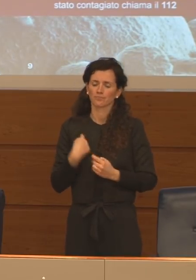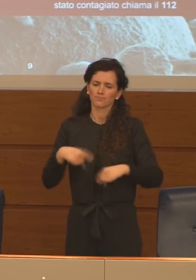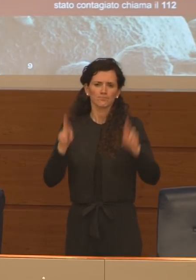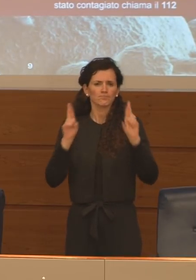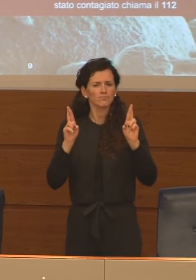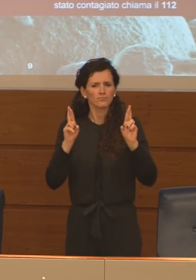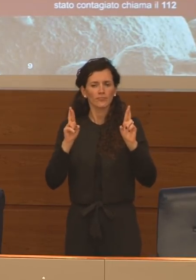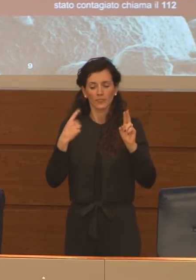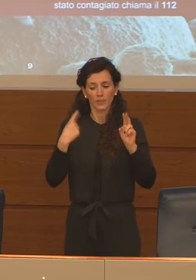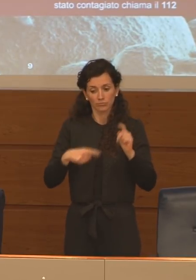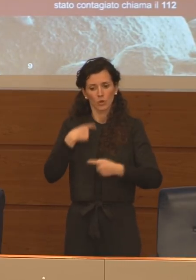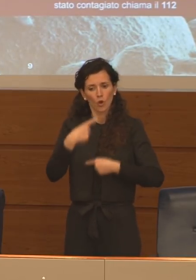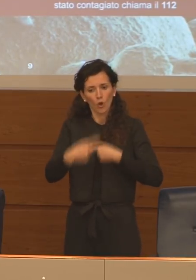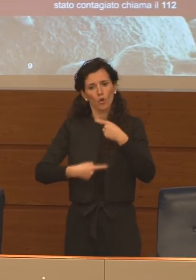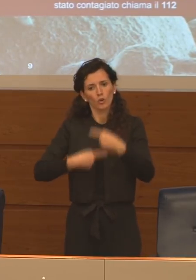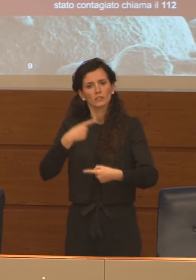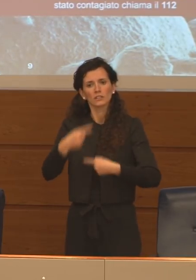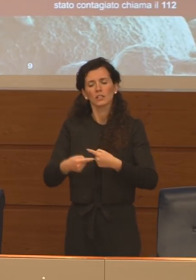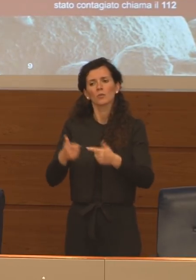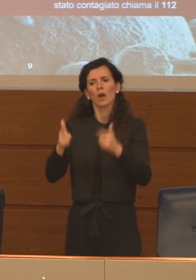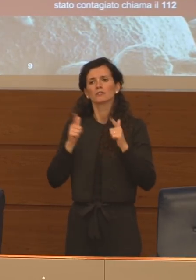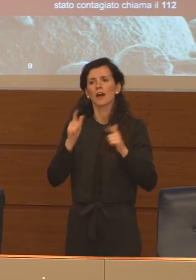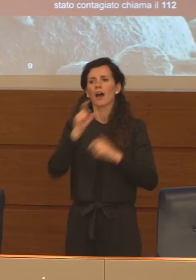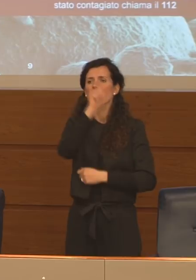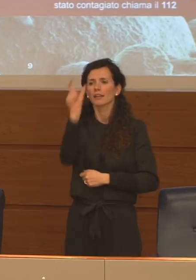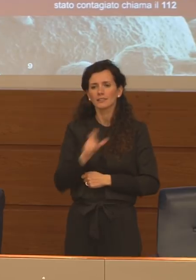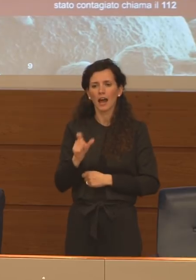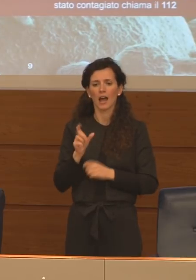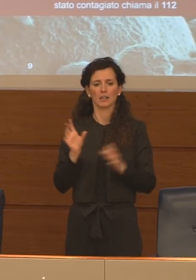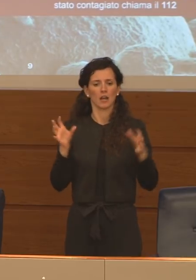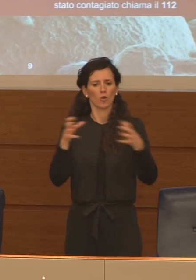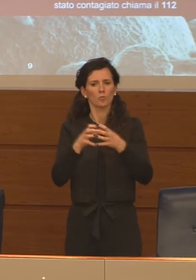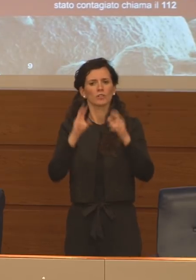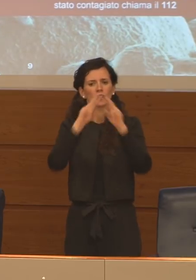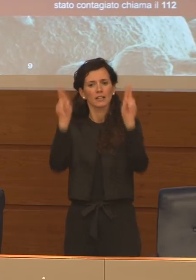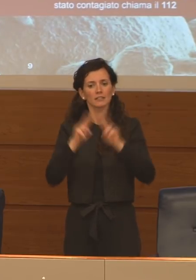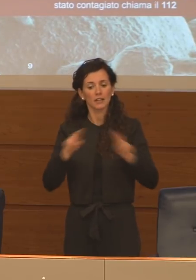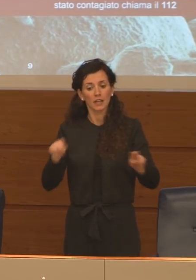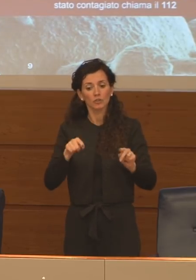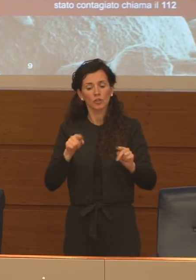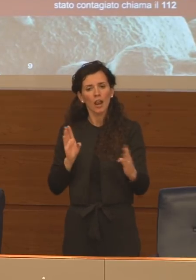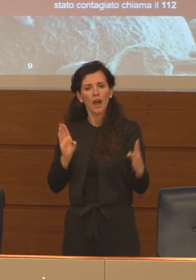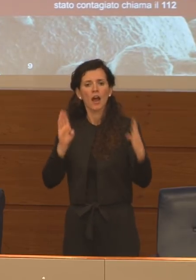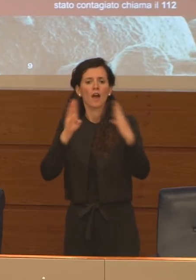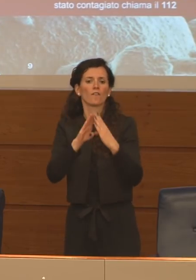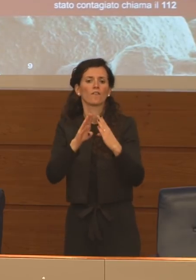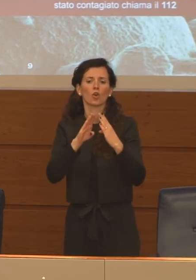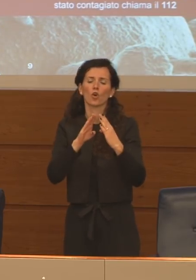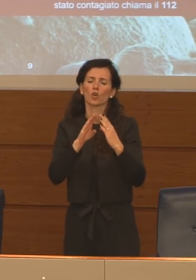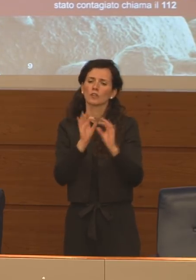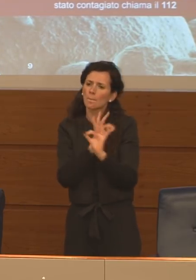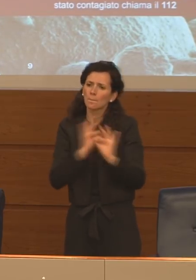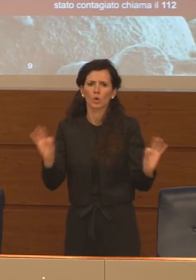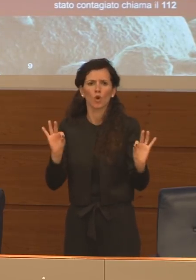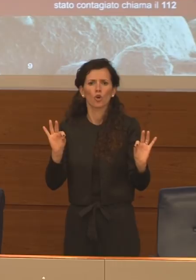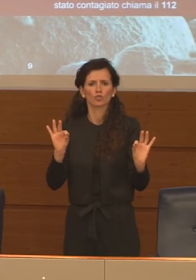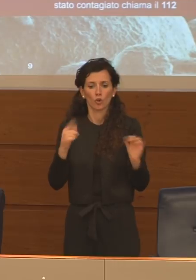ulteriormente il nostro Paese e la Comunità internazionale ad affrontare efficacemente questa epidemia.